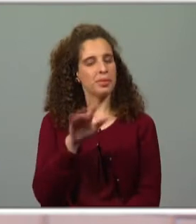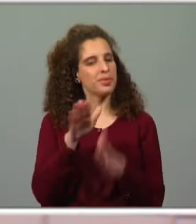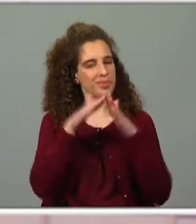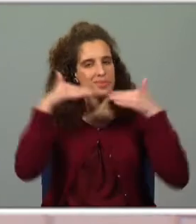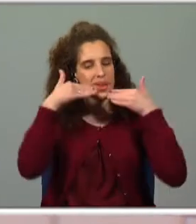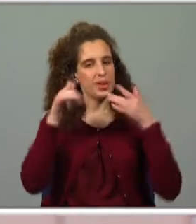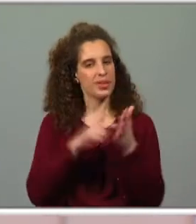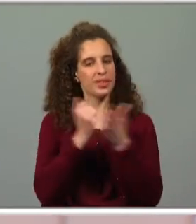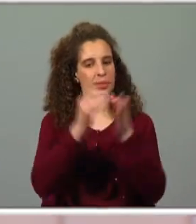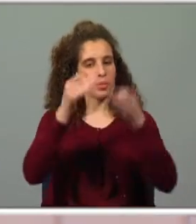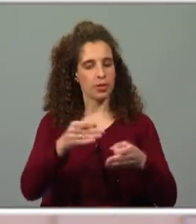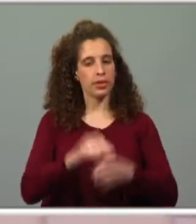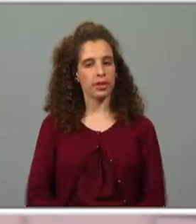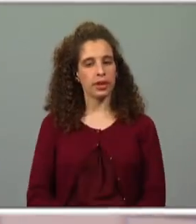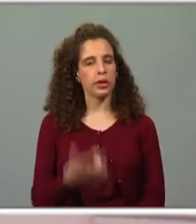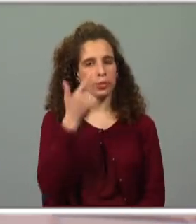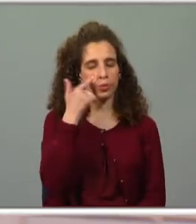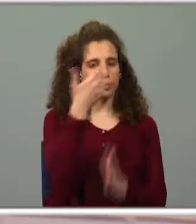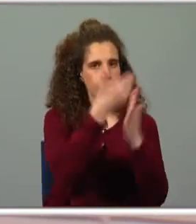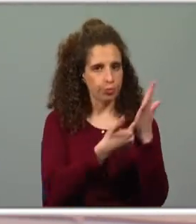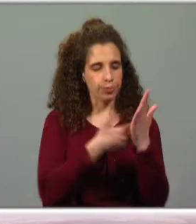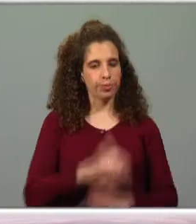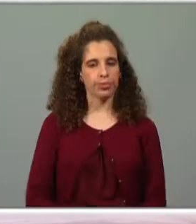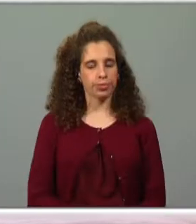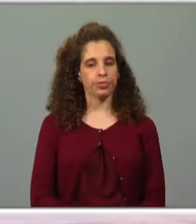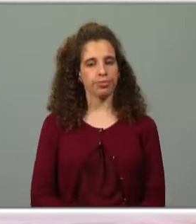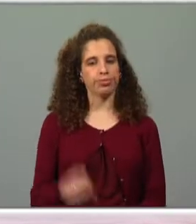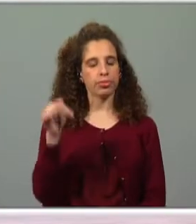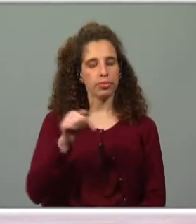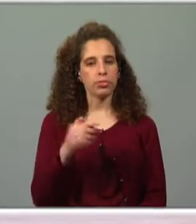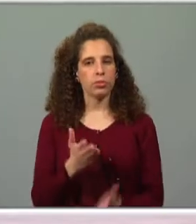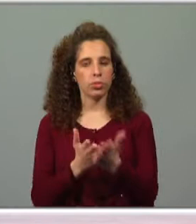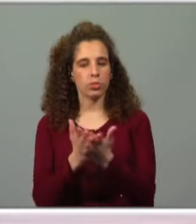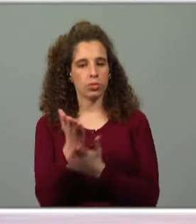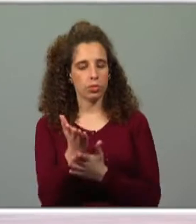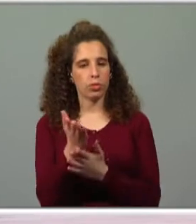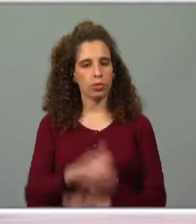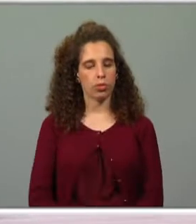sempre a postos para nós nos conhecer nosso plano hoje vamos continuar a 隨時準備迎接我們我們今天的計劃 我們將繼續